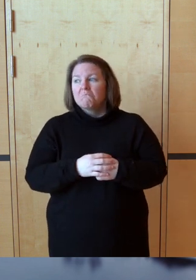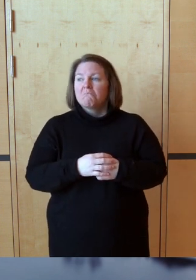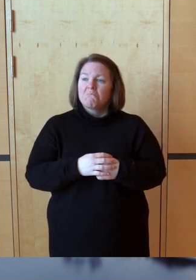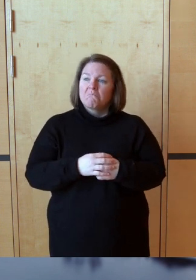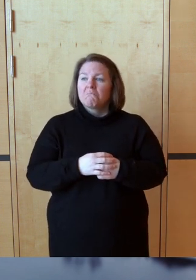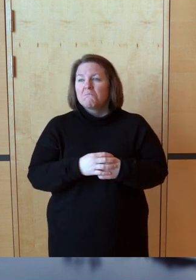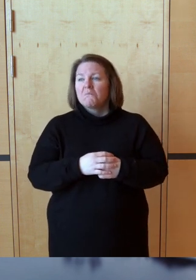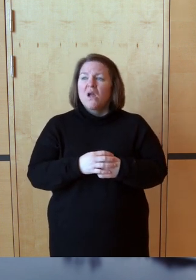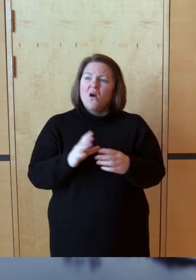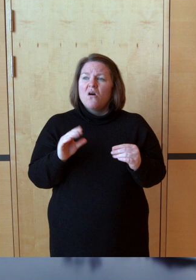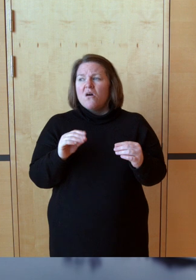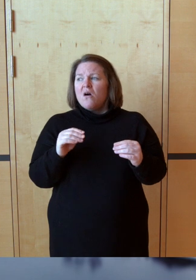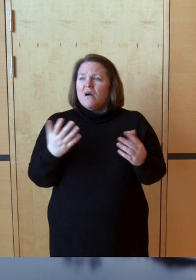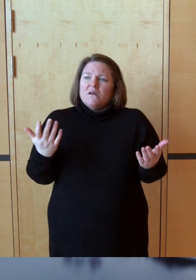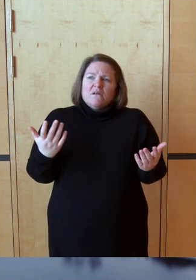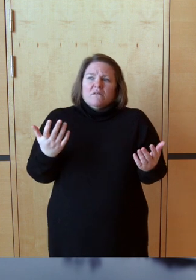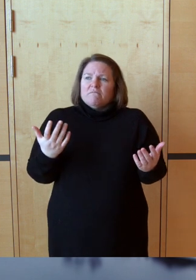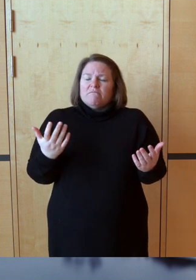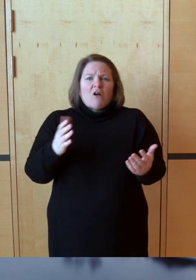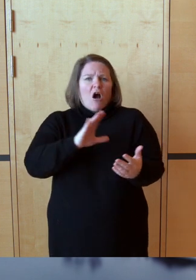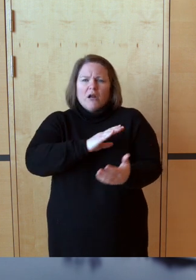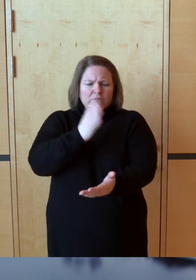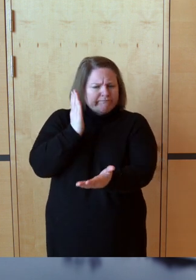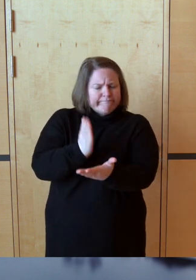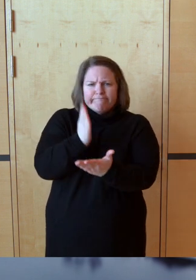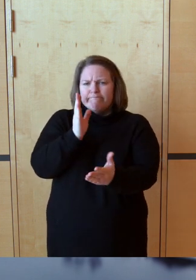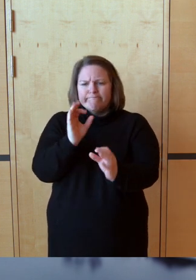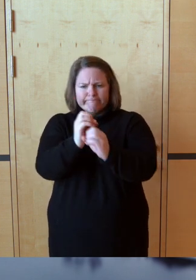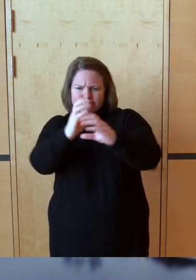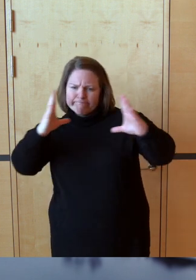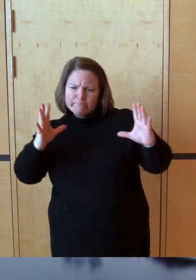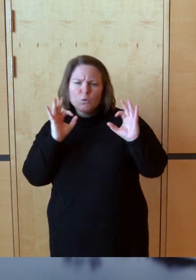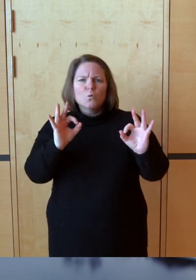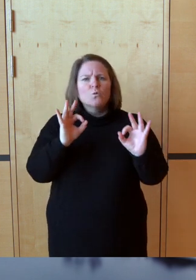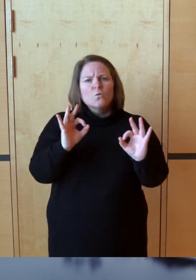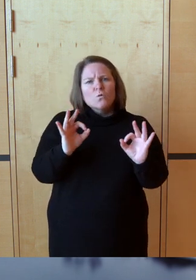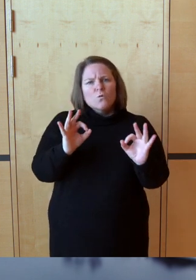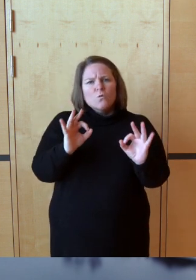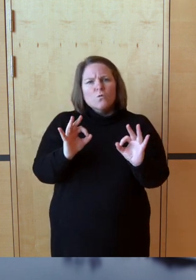Trots att man inte har riktigt på det klara det här med med hur allting egentligen kommer att utkristallisera